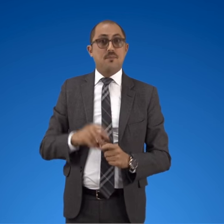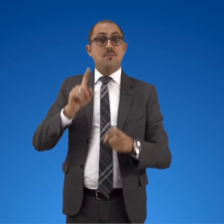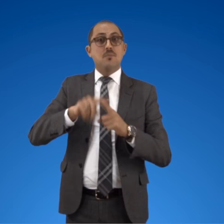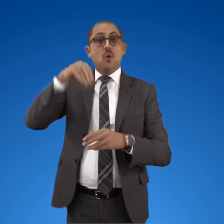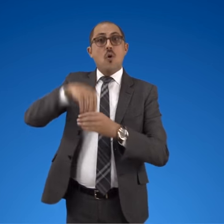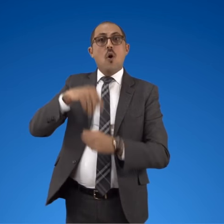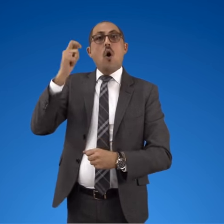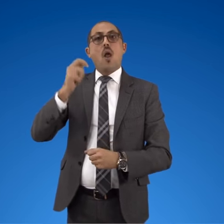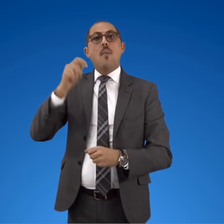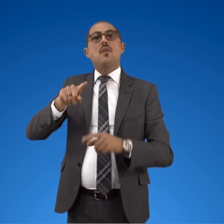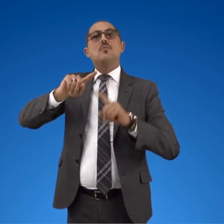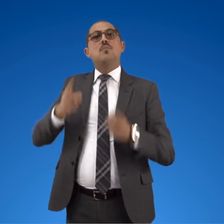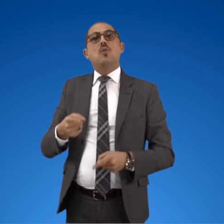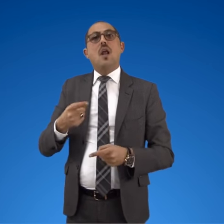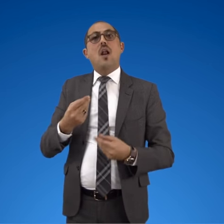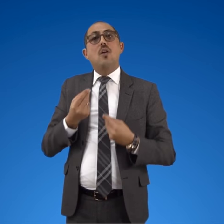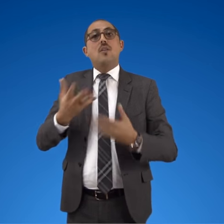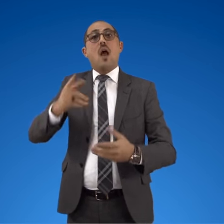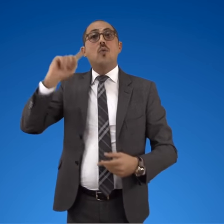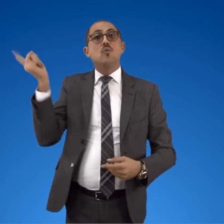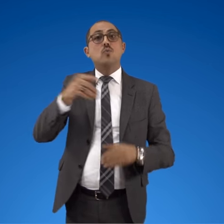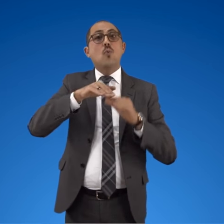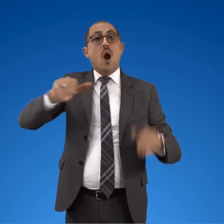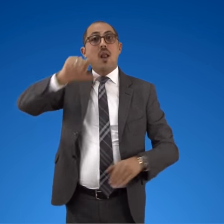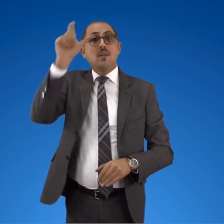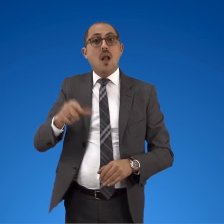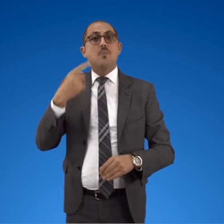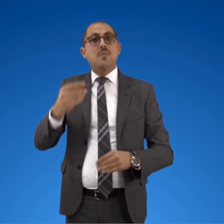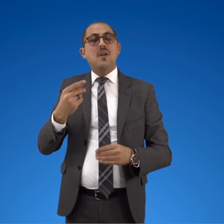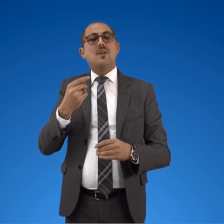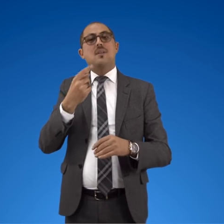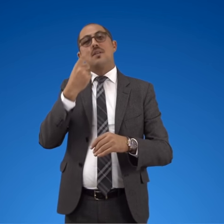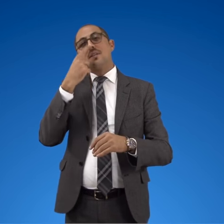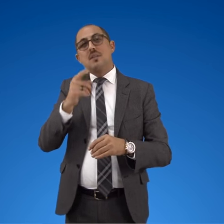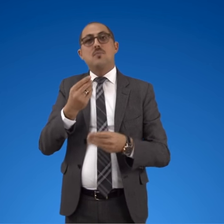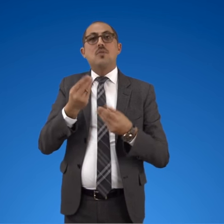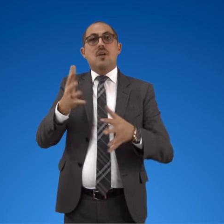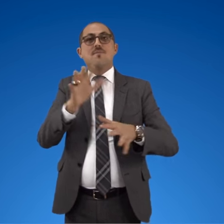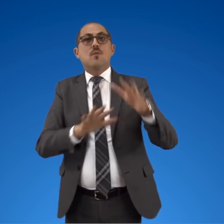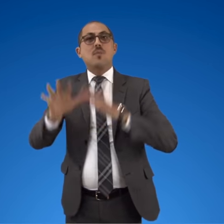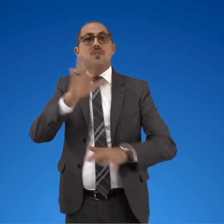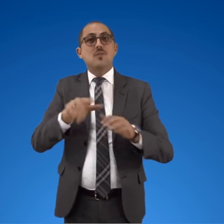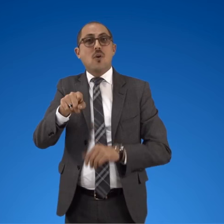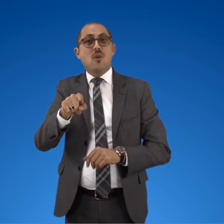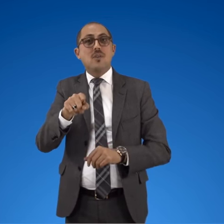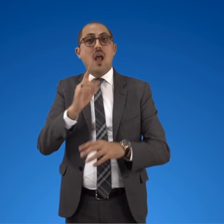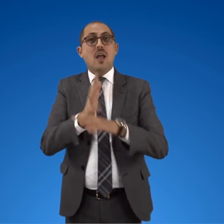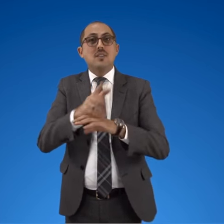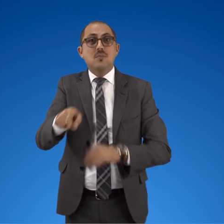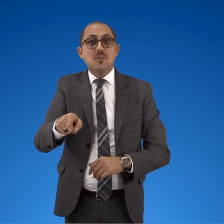Anche negli sportelli dell'ufficio di collocamento in tutta l'Italia nel dare a tutti le informazioni